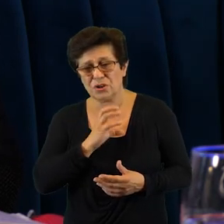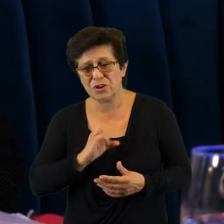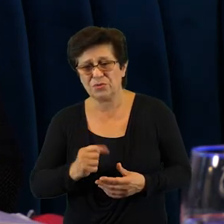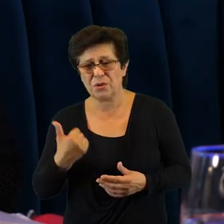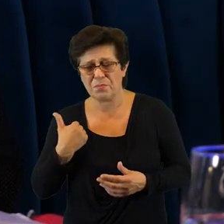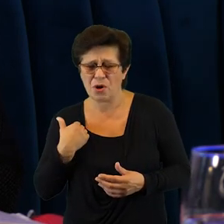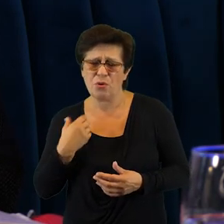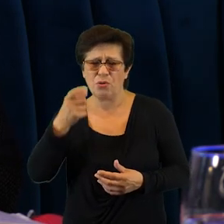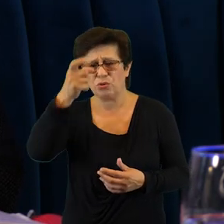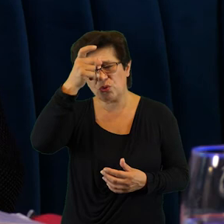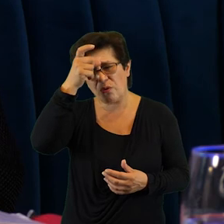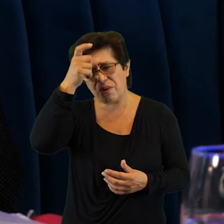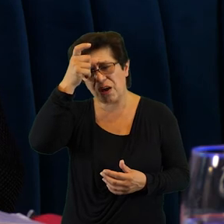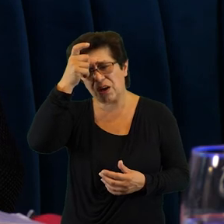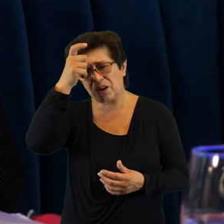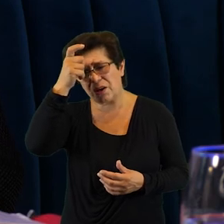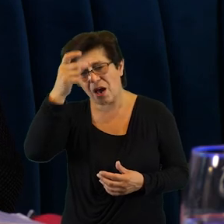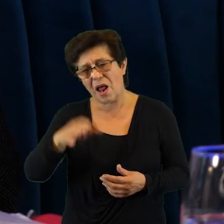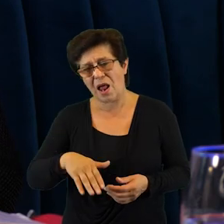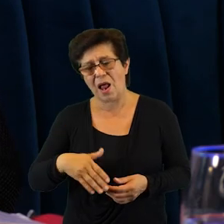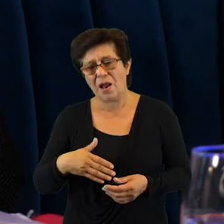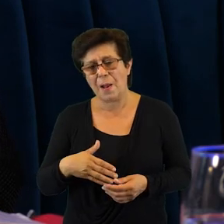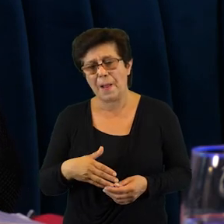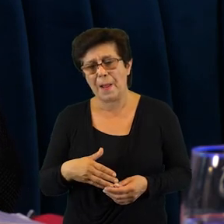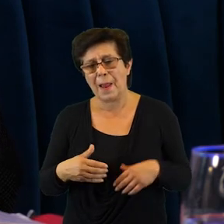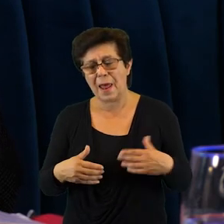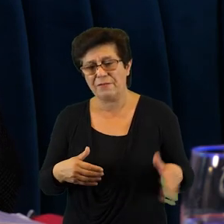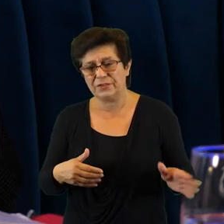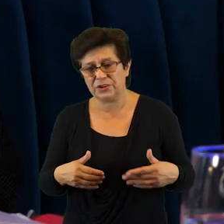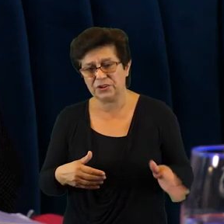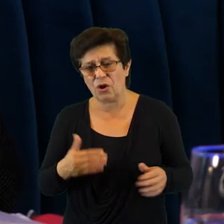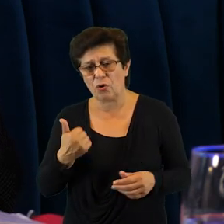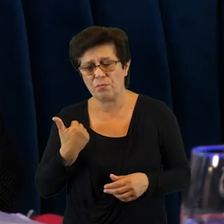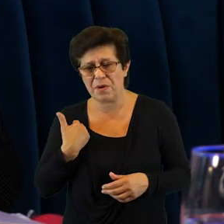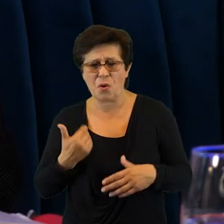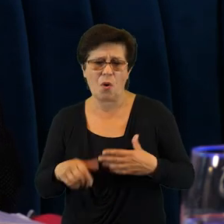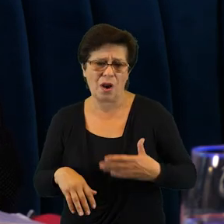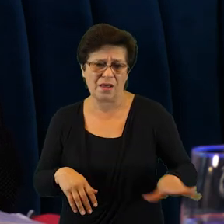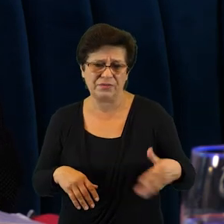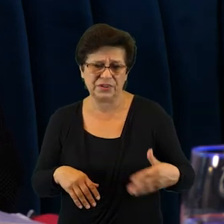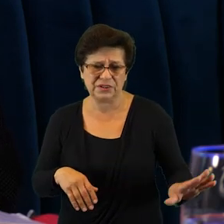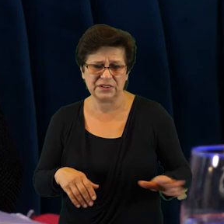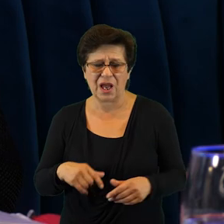tak, można powiedzieć, był człowiekiem lewicy. On się definiował jako lewicujący liberał,